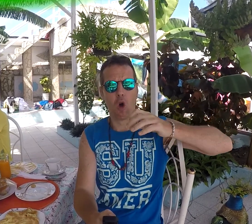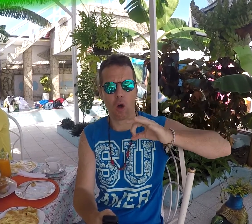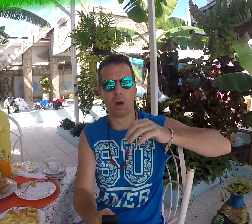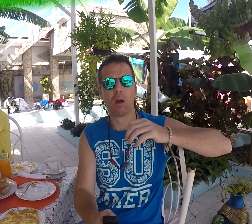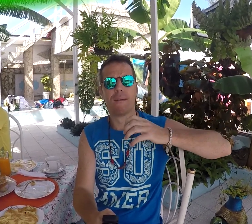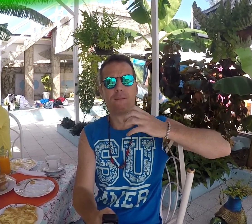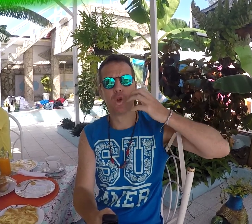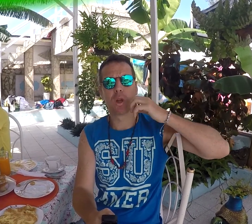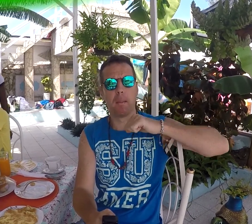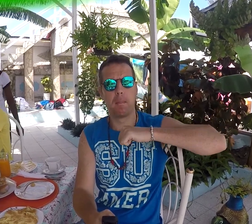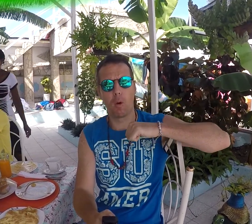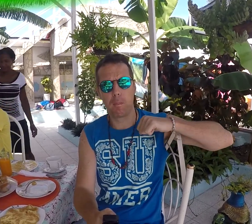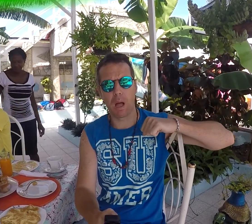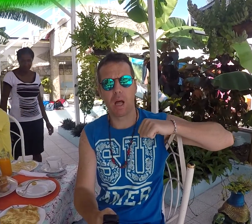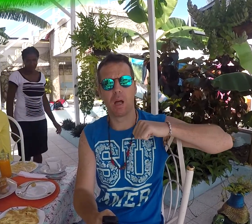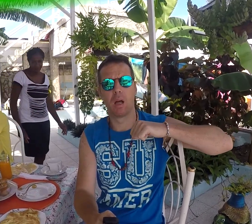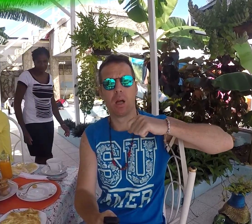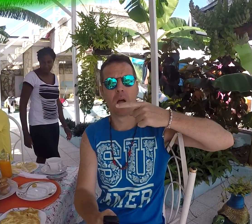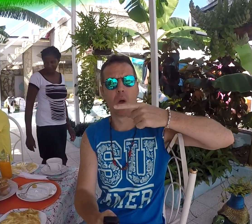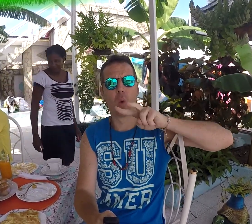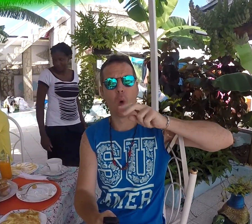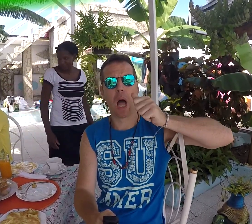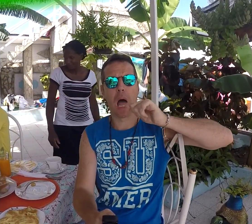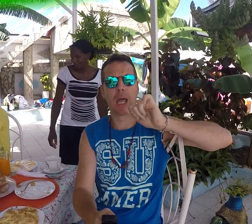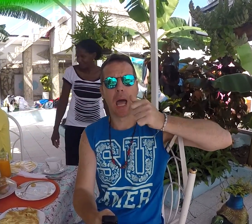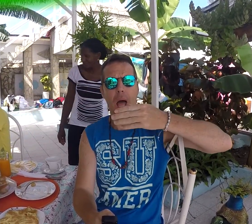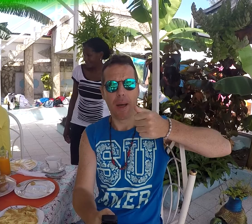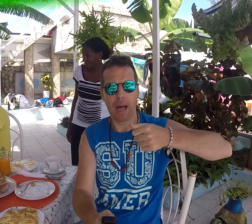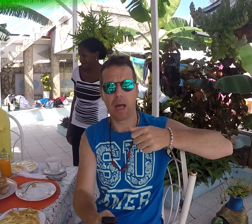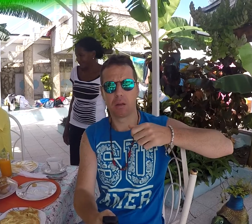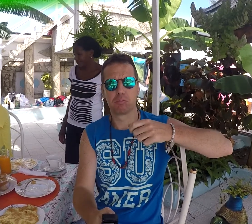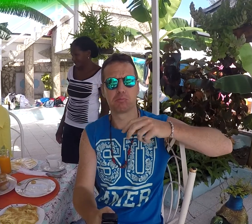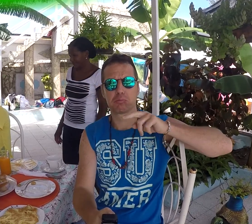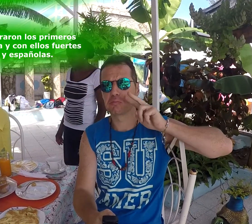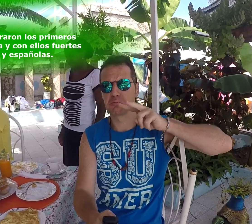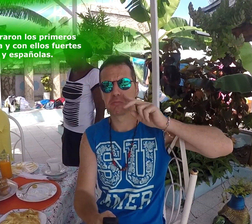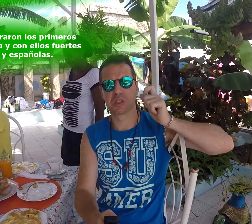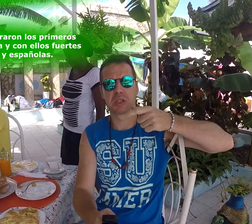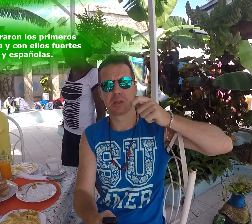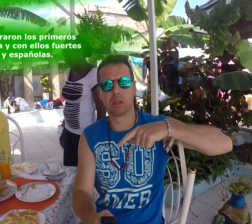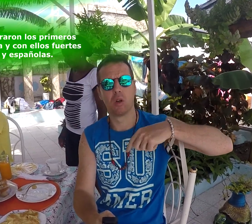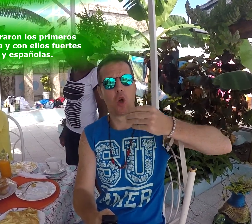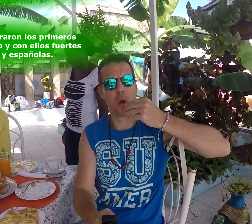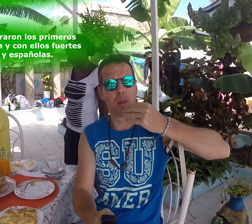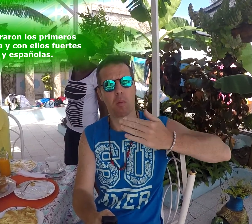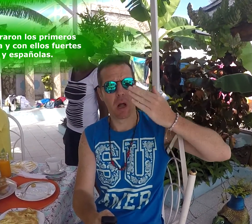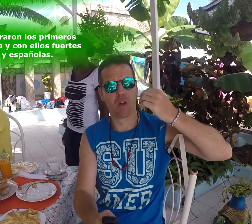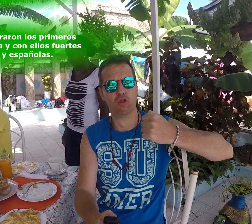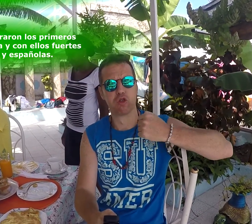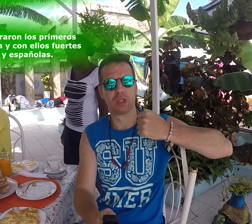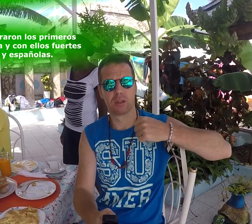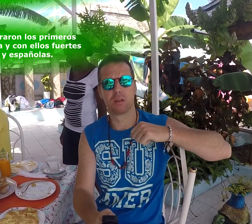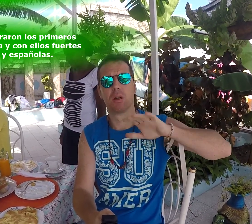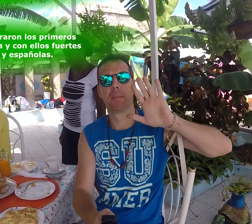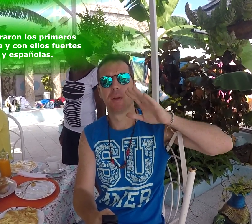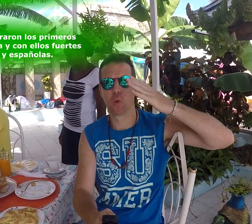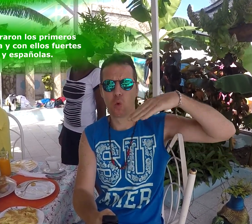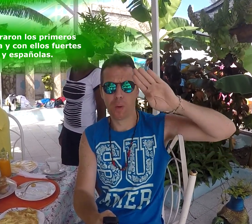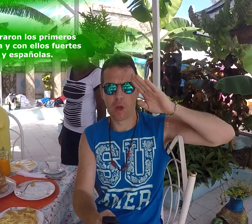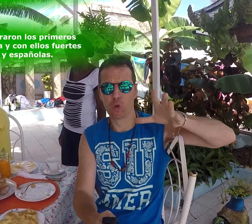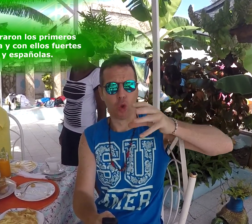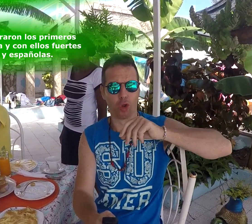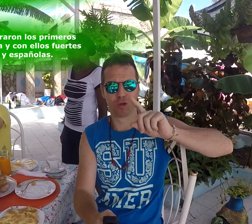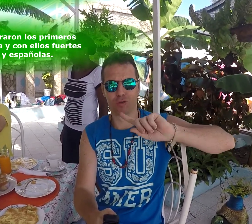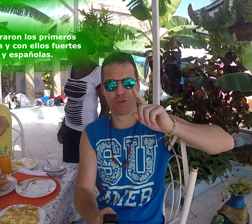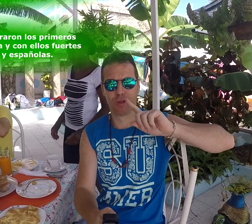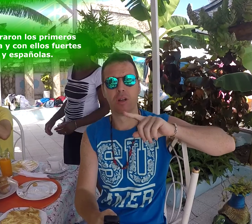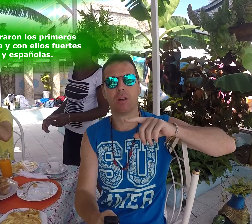Mango, frutabomba, guayaba..., buena comida fuerte, pero no se desayunan así todos los cubanos